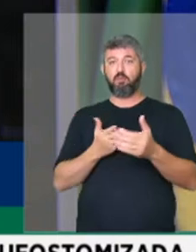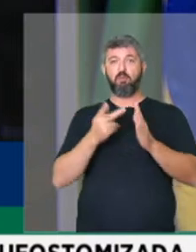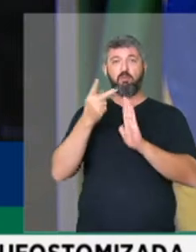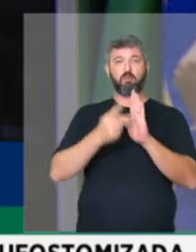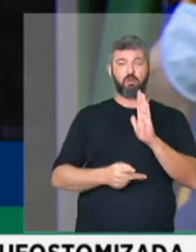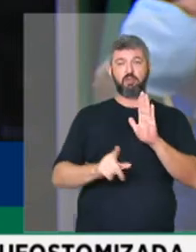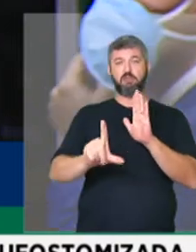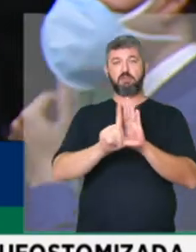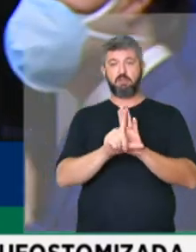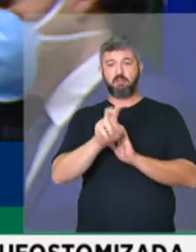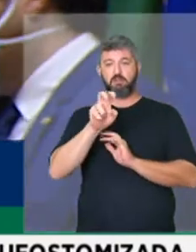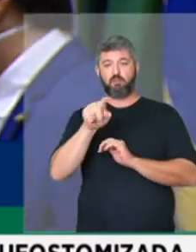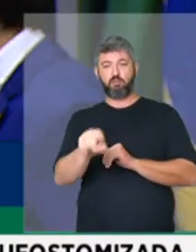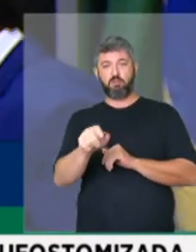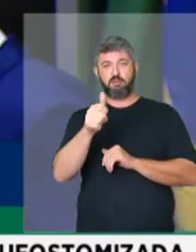É DISCUSSÃO. PARA DISCUTIR A